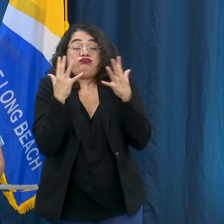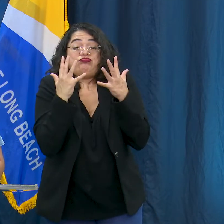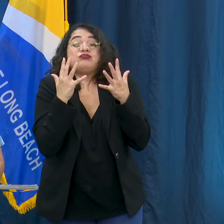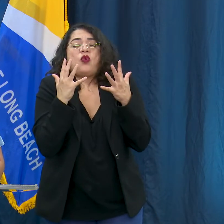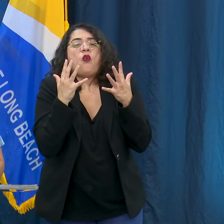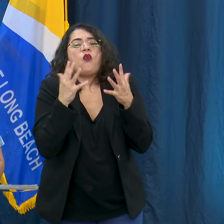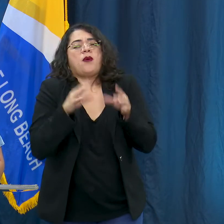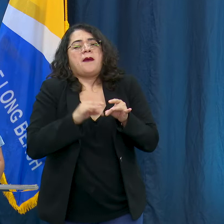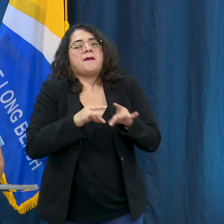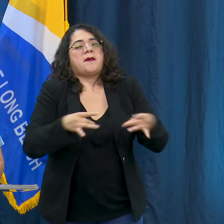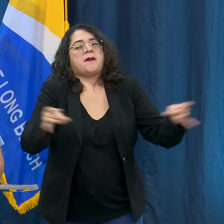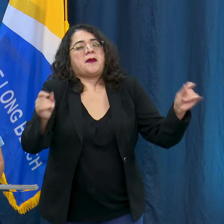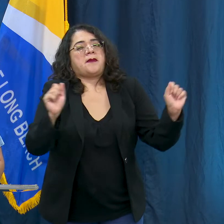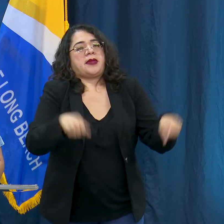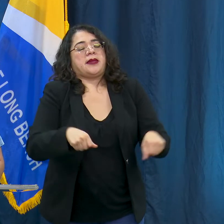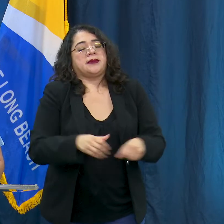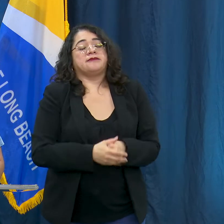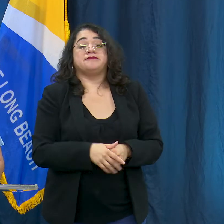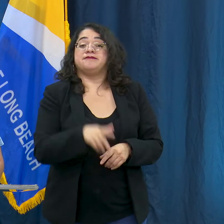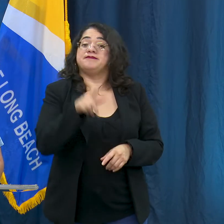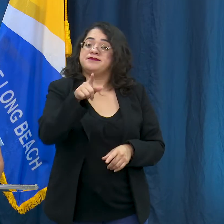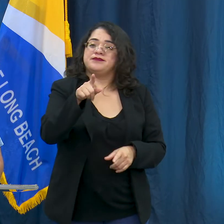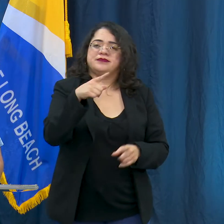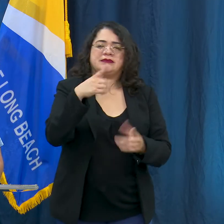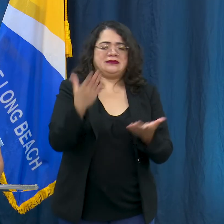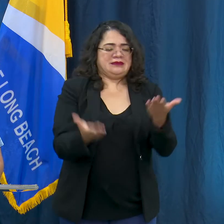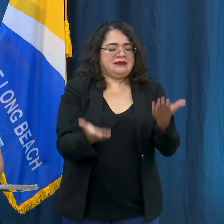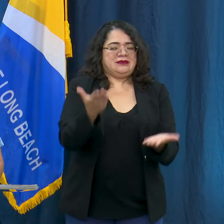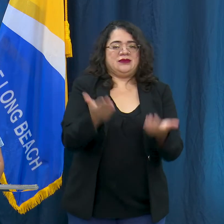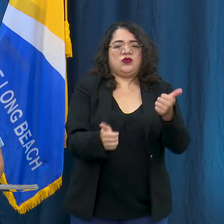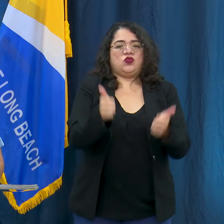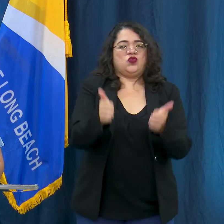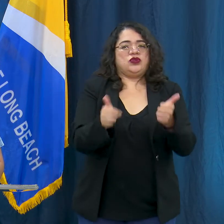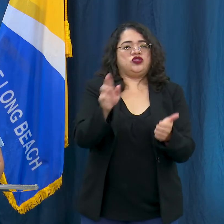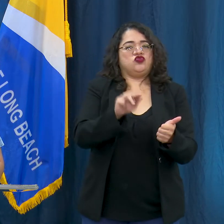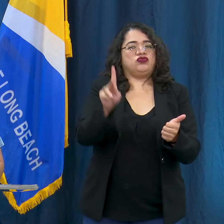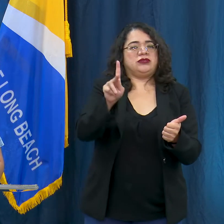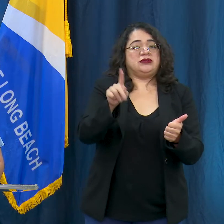pasar que sus propios res goes para la salud y los lesbos para la salud plan t